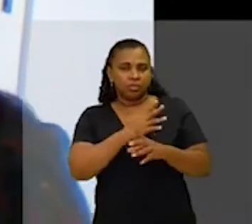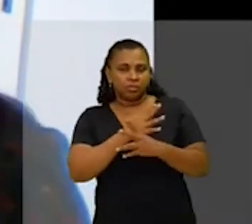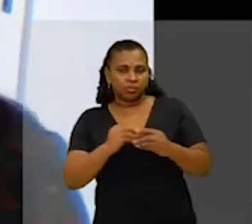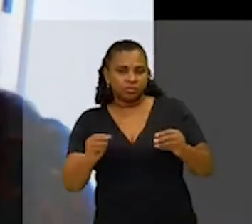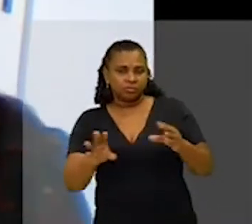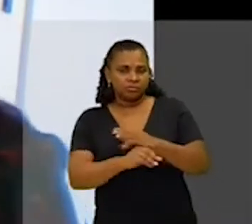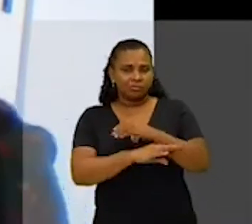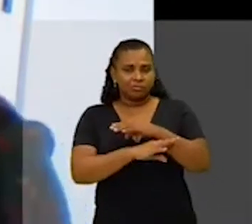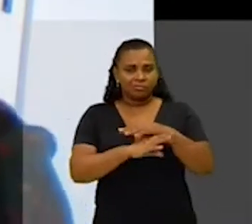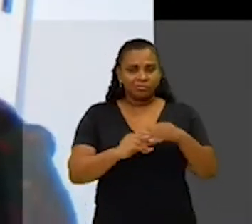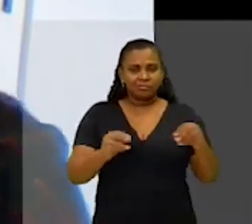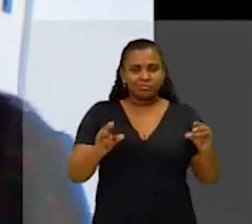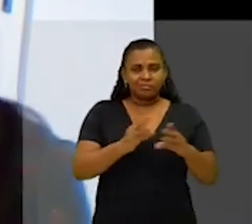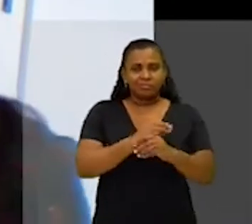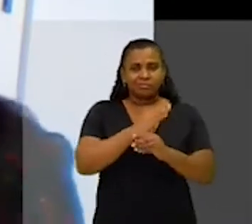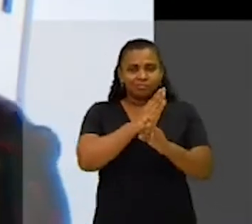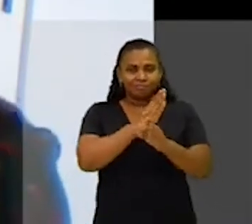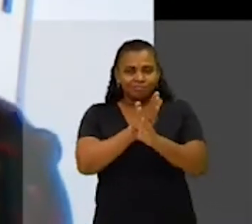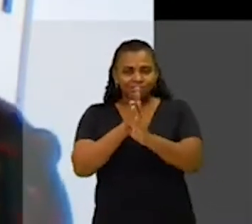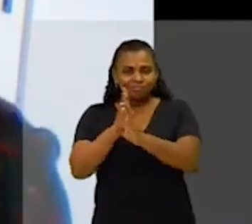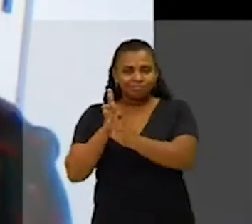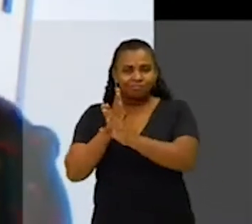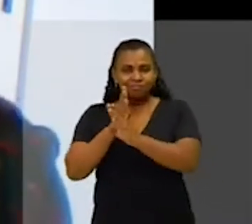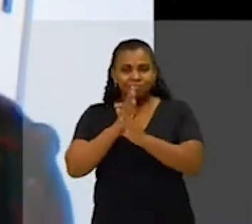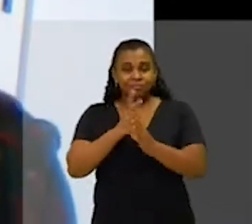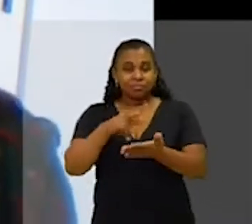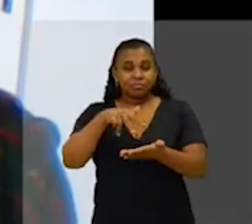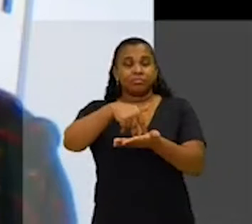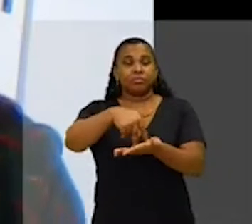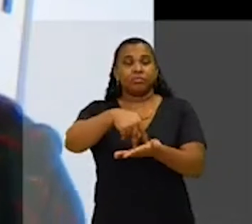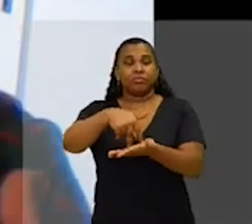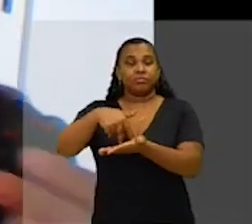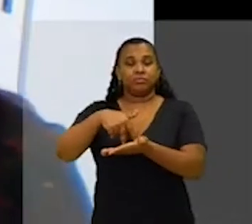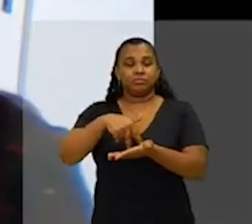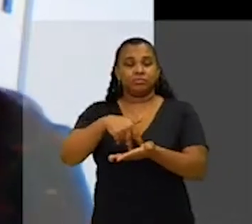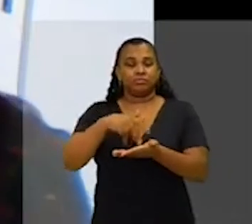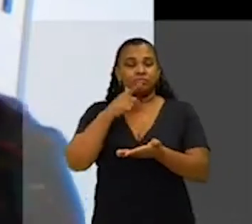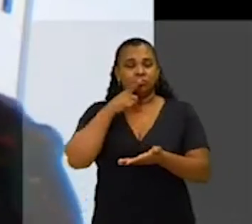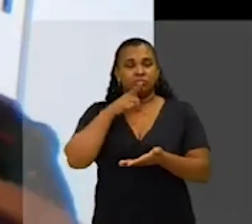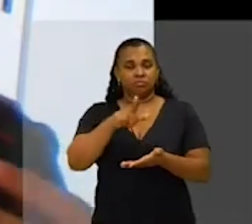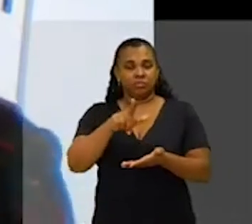conseguir achar essas brechas para conseguir ocupar esse espaço então no momento não sei